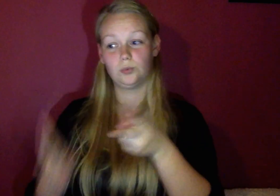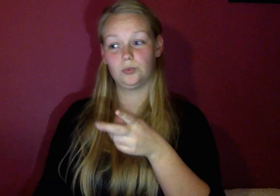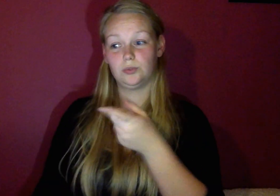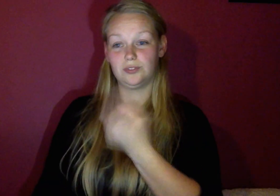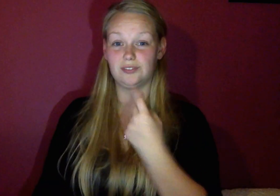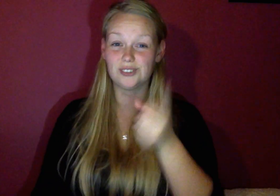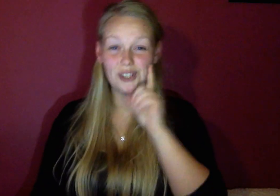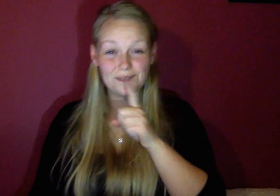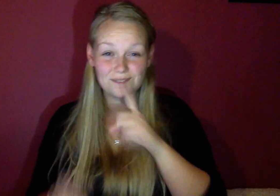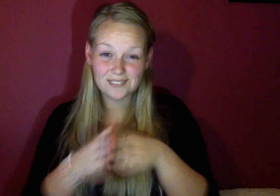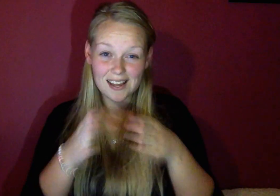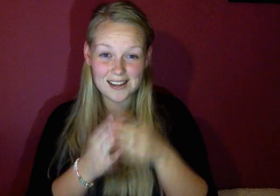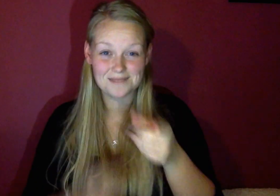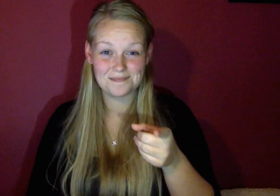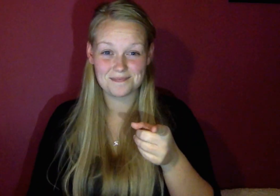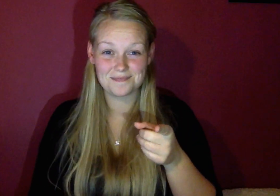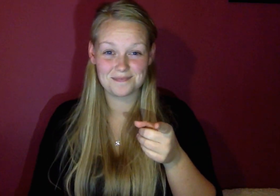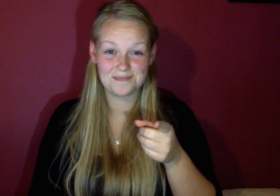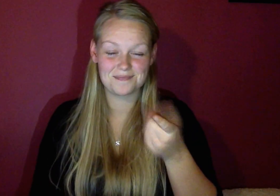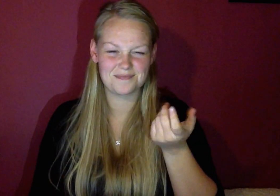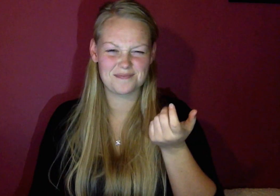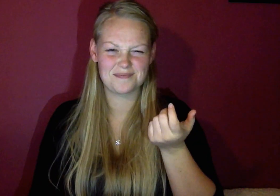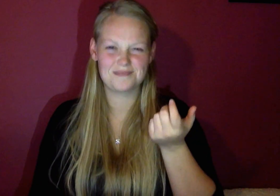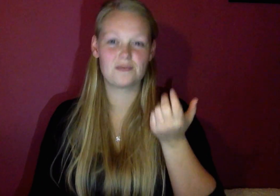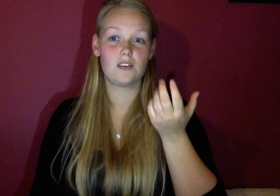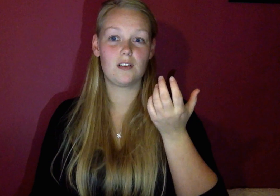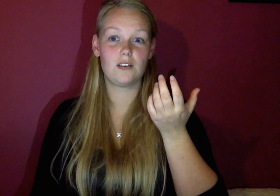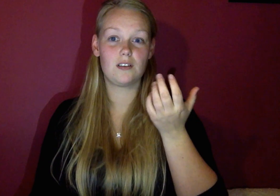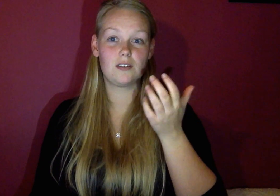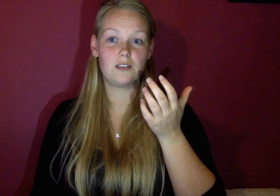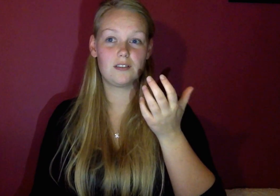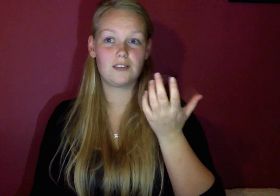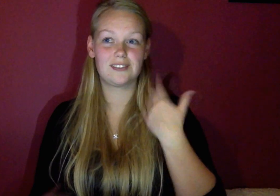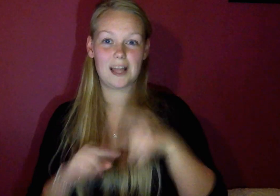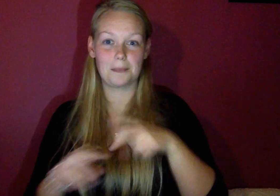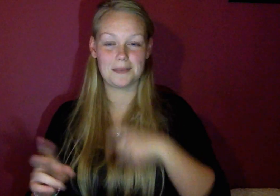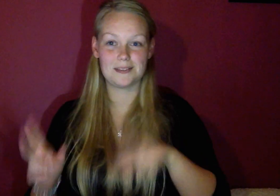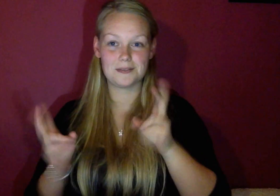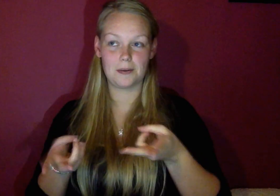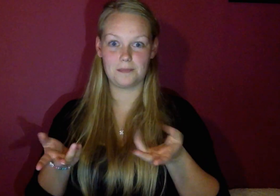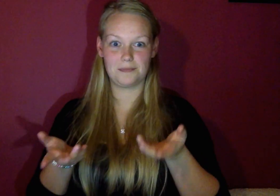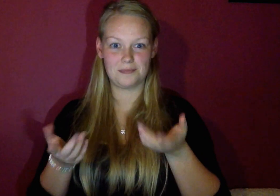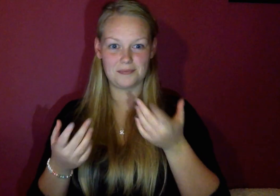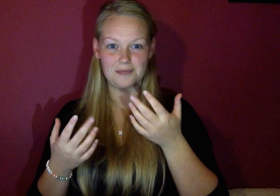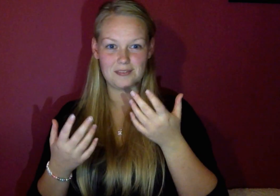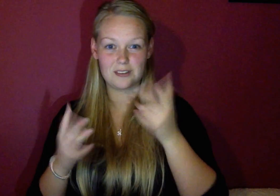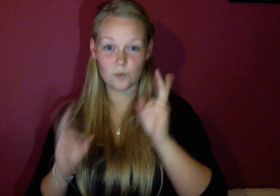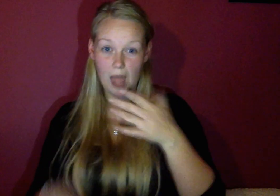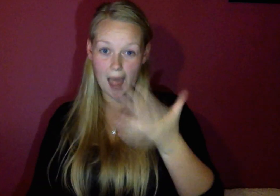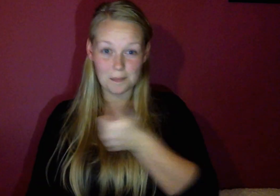Och också att audionomen frågade om jag har döv familj... Jag känner mig så som.. Är det så de tror